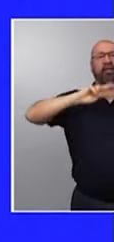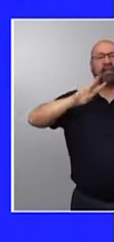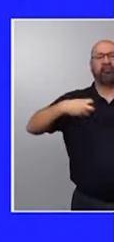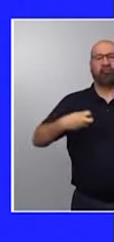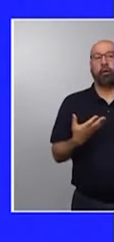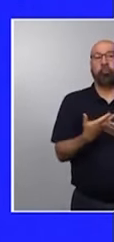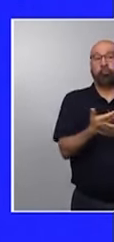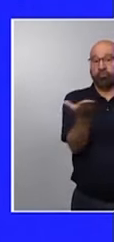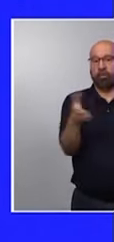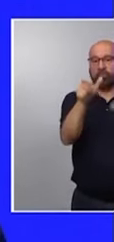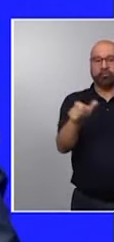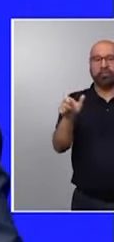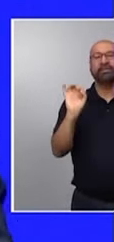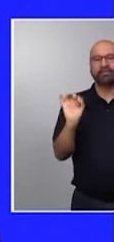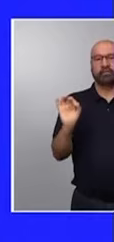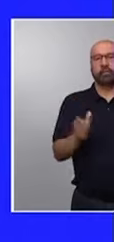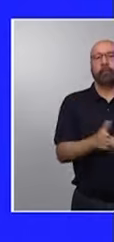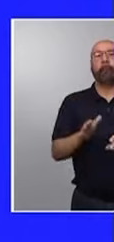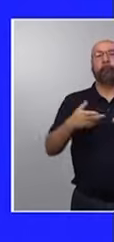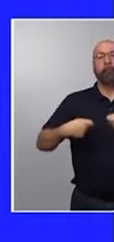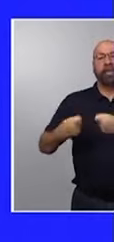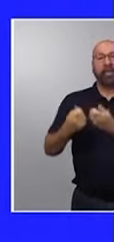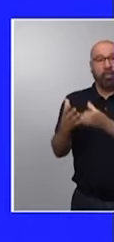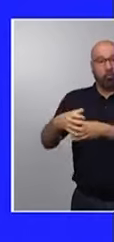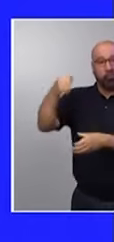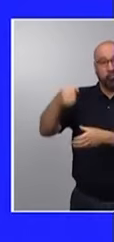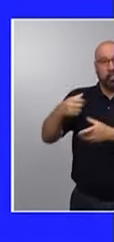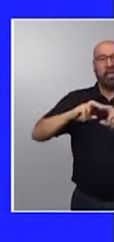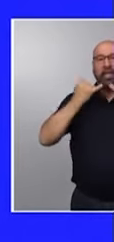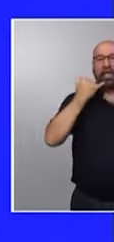y aquí voy a decir como almado que siempre dice repito y aquí te quiero repetir también